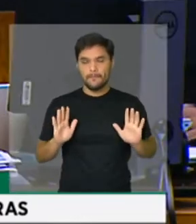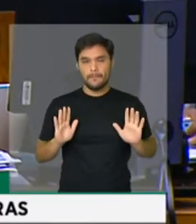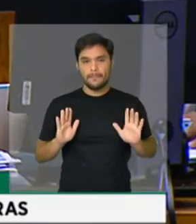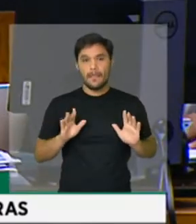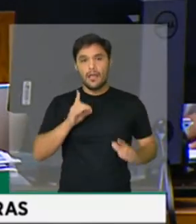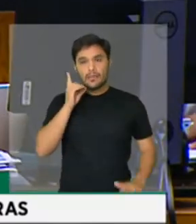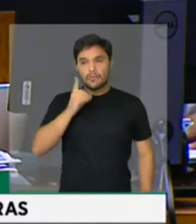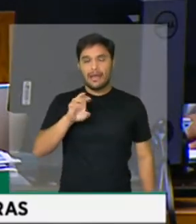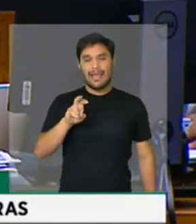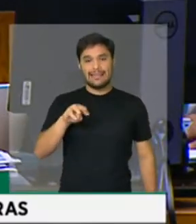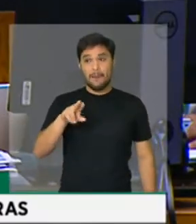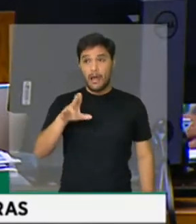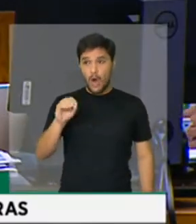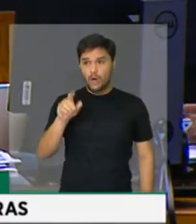DISCUSSÕES DO PLENÁRIO DESSA CASA. É O ÚLTIMO AVISO QUE